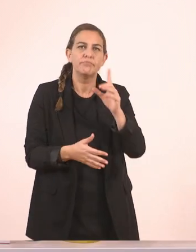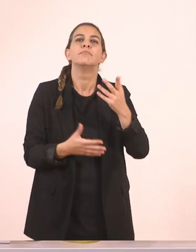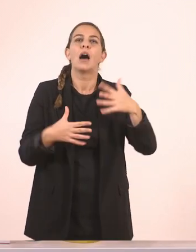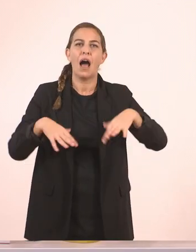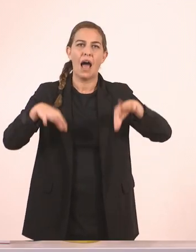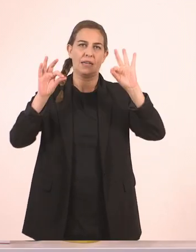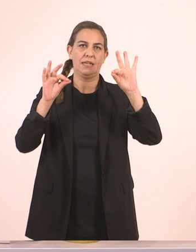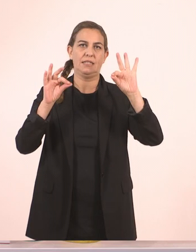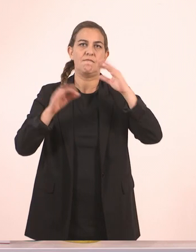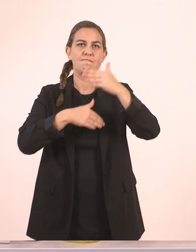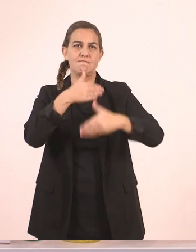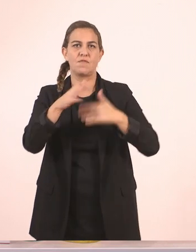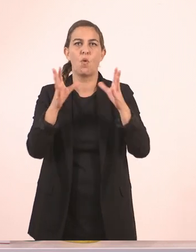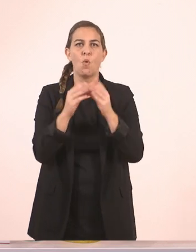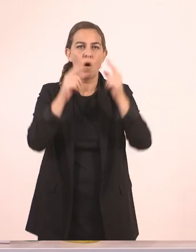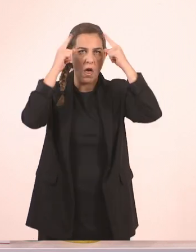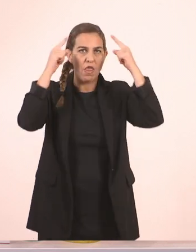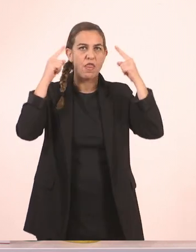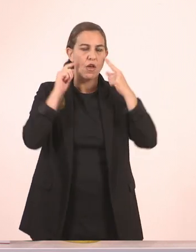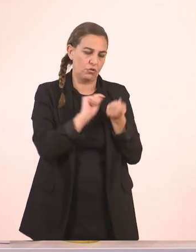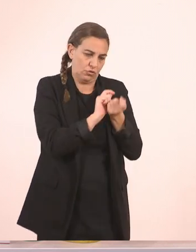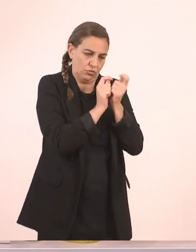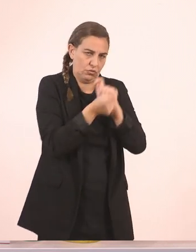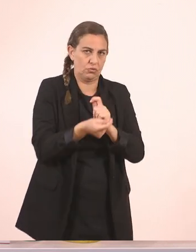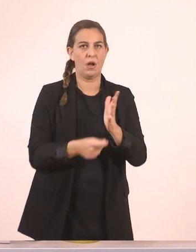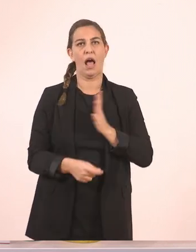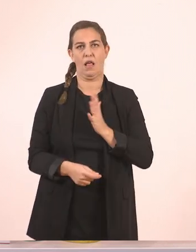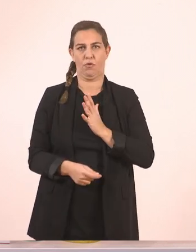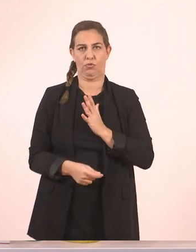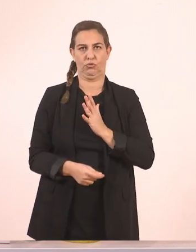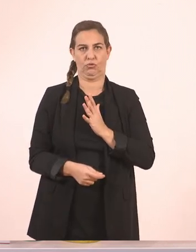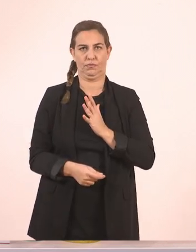Δηλαδή, δέχθηκε τον λόγο του Θεού η Παναγία,